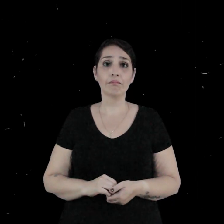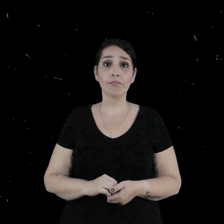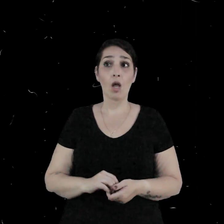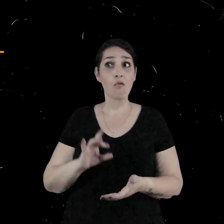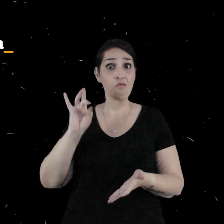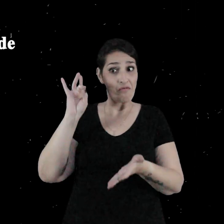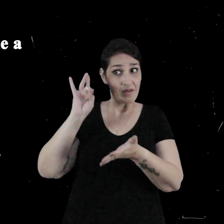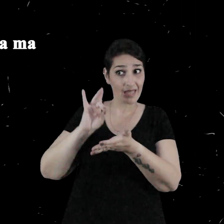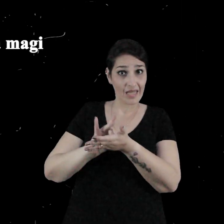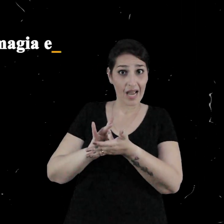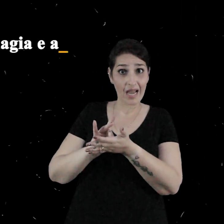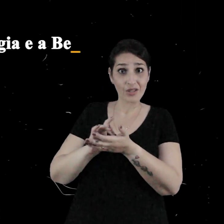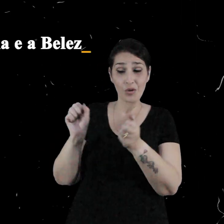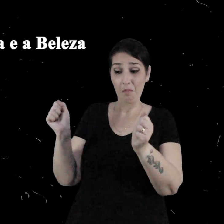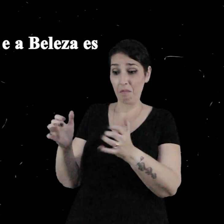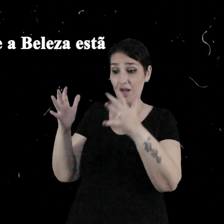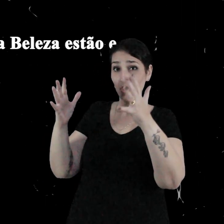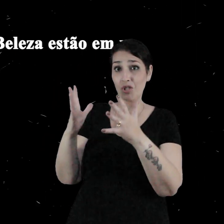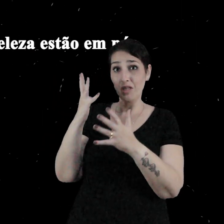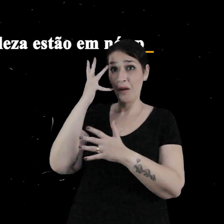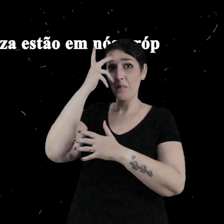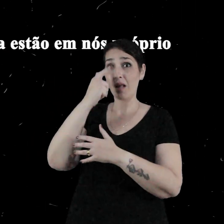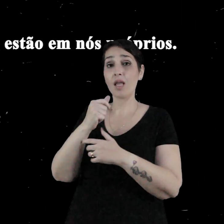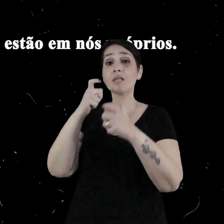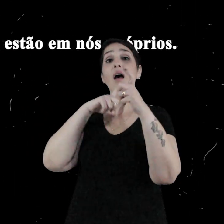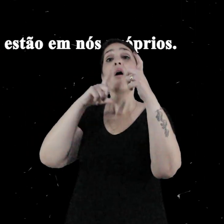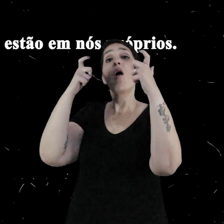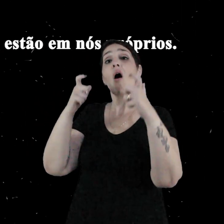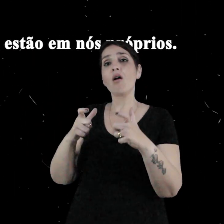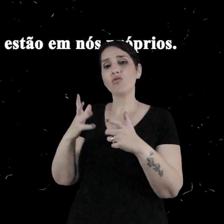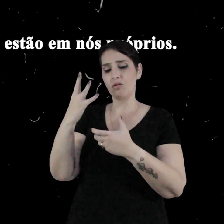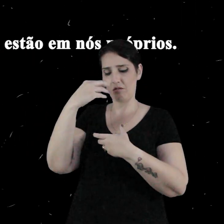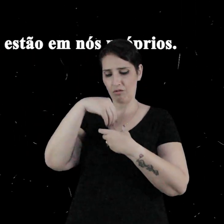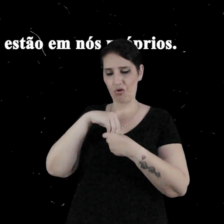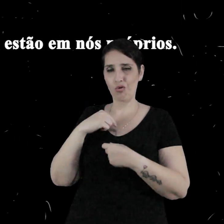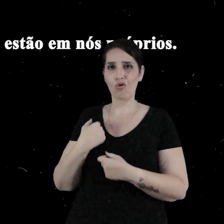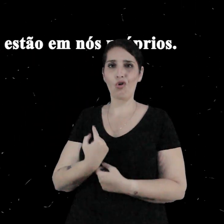Quando na verdade, a magia e a beleza estão em nós próprios.